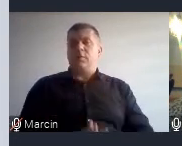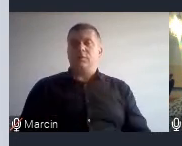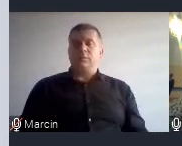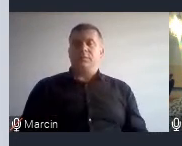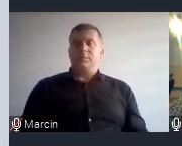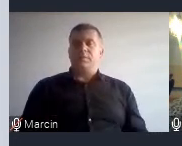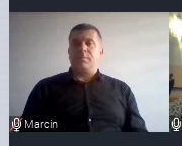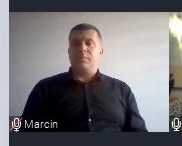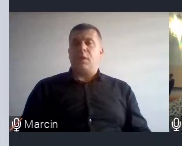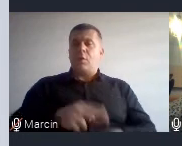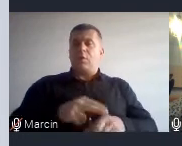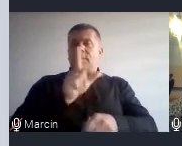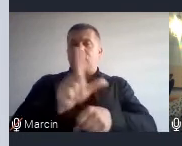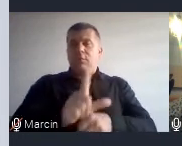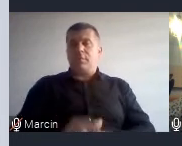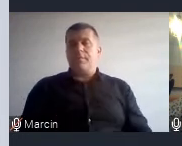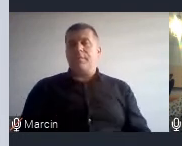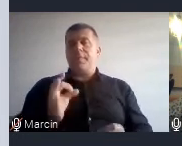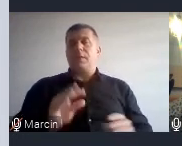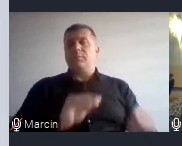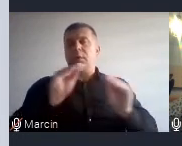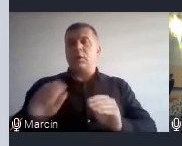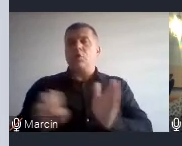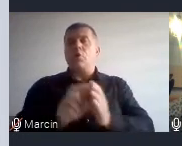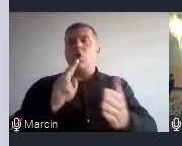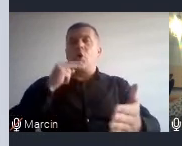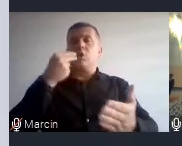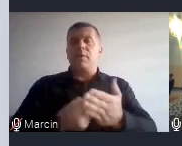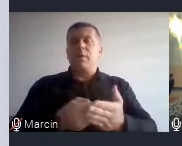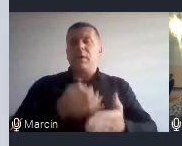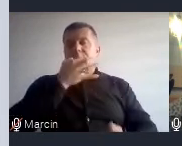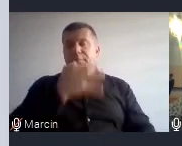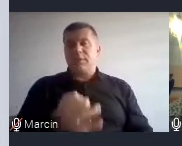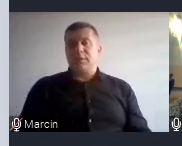Jako ze wybiła godzina dwunasta, teraz przejdę do odpowiadania na pytania.